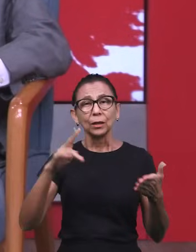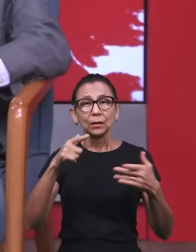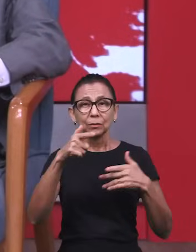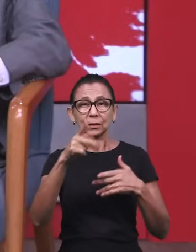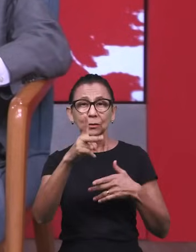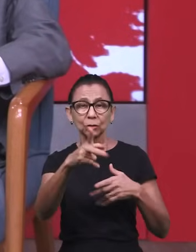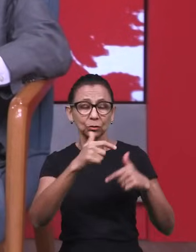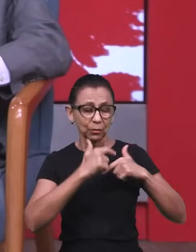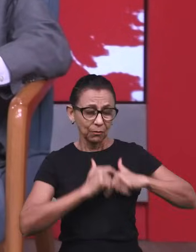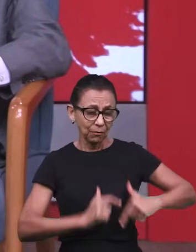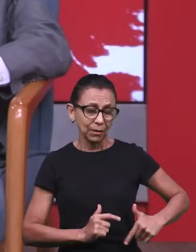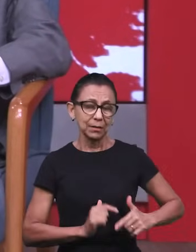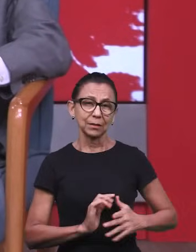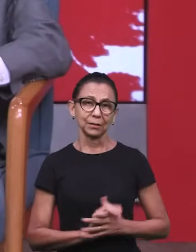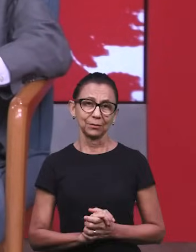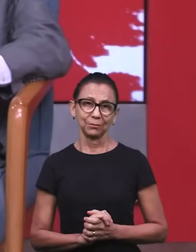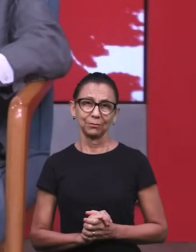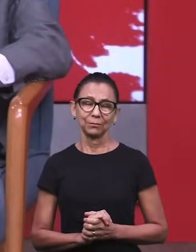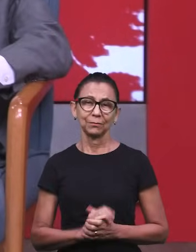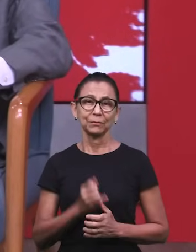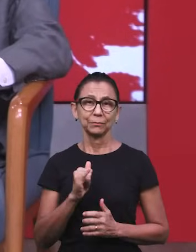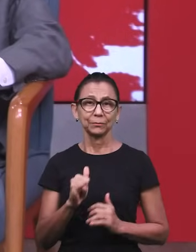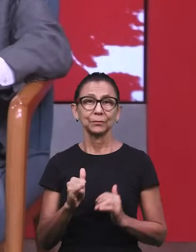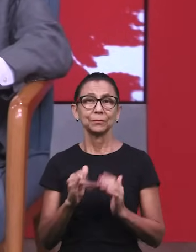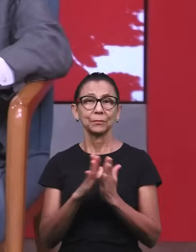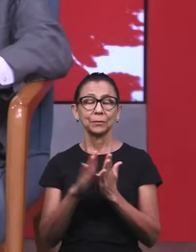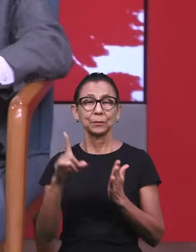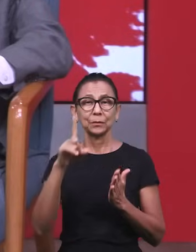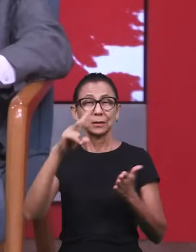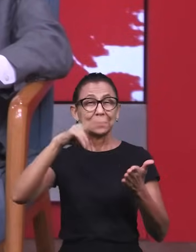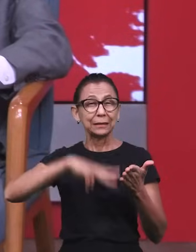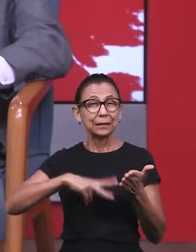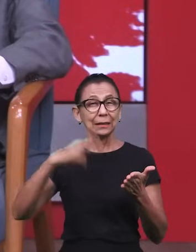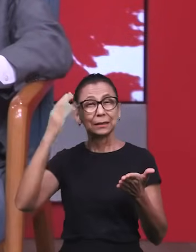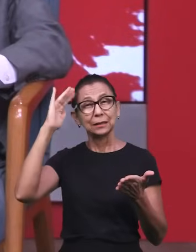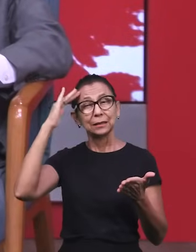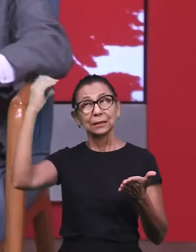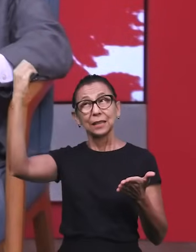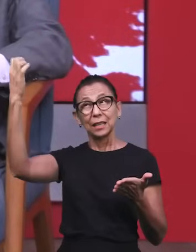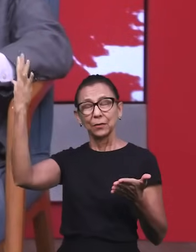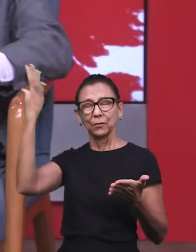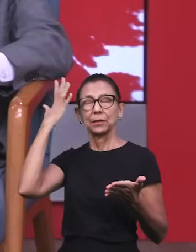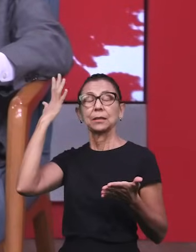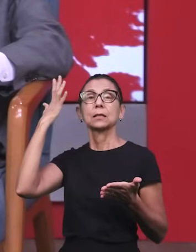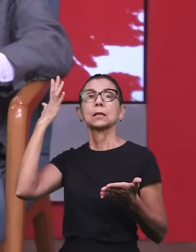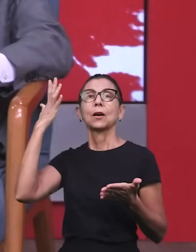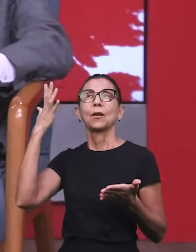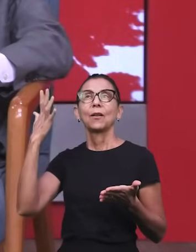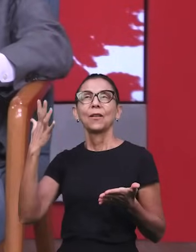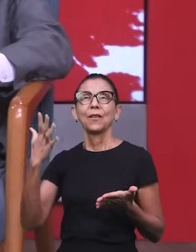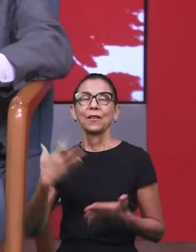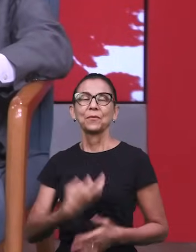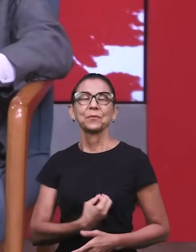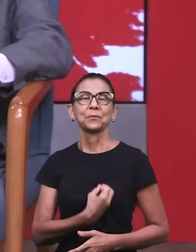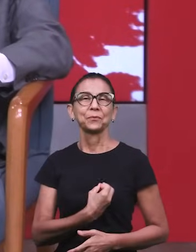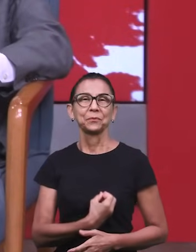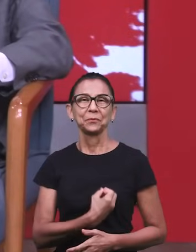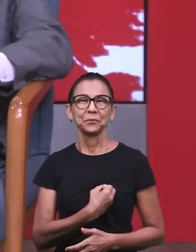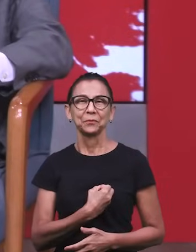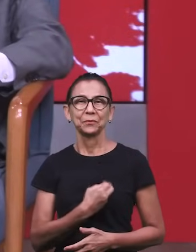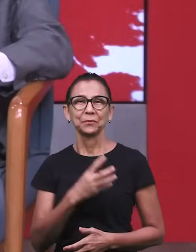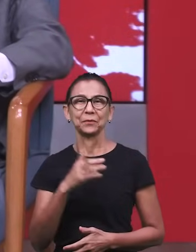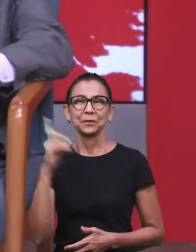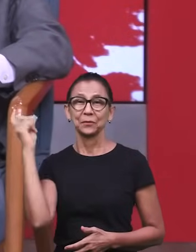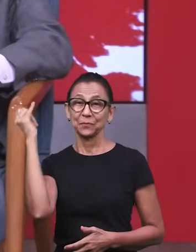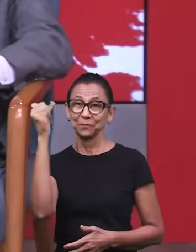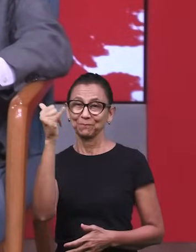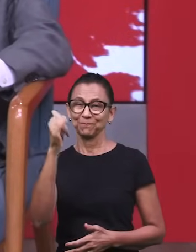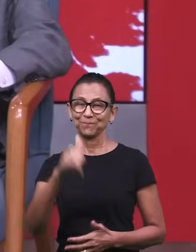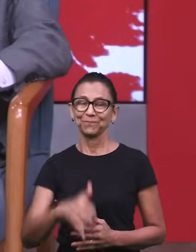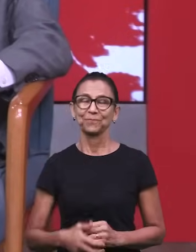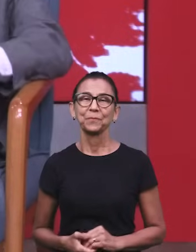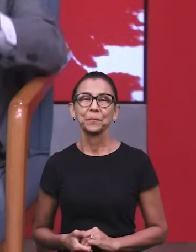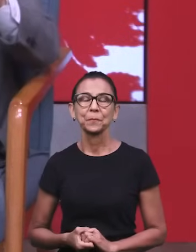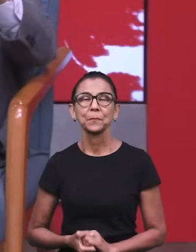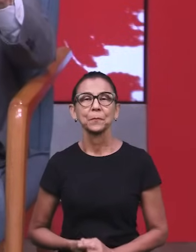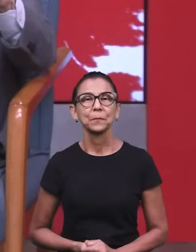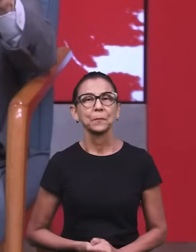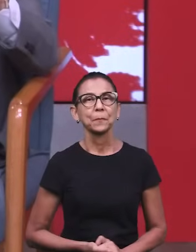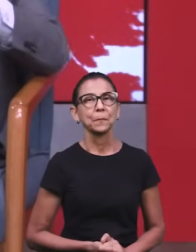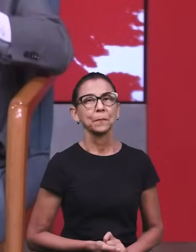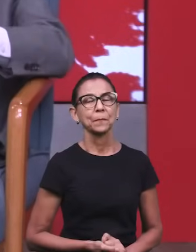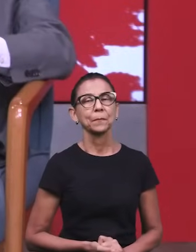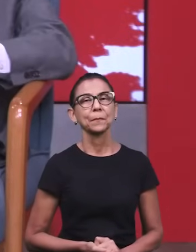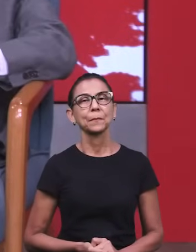opera quando nós começamos há 55 anos atrás e é por isso que no